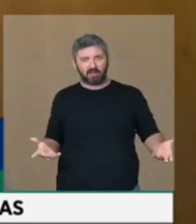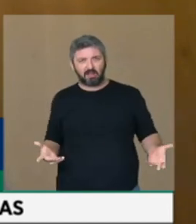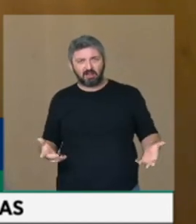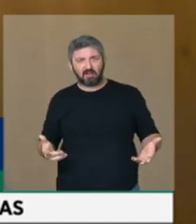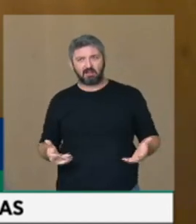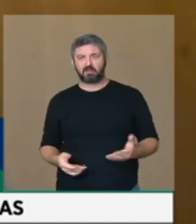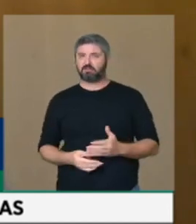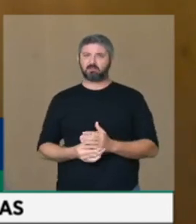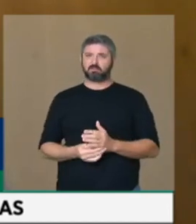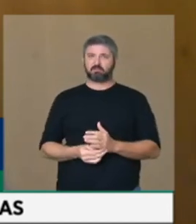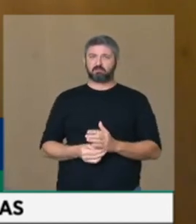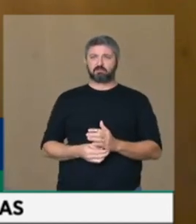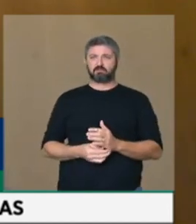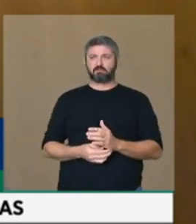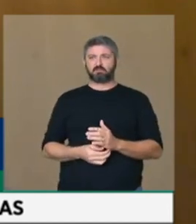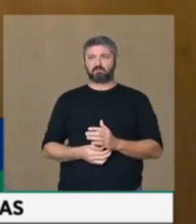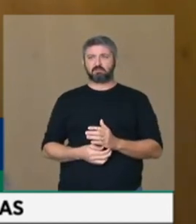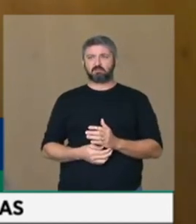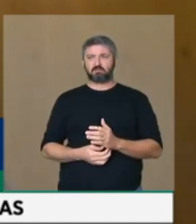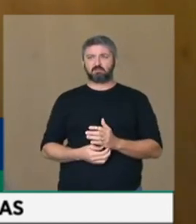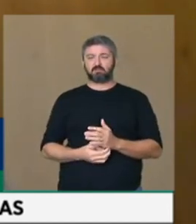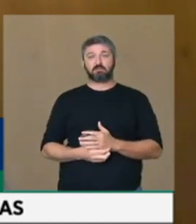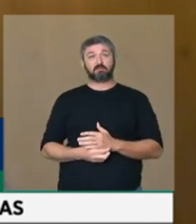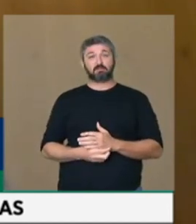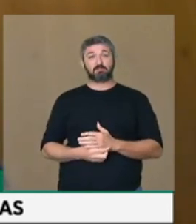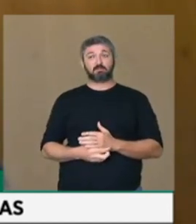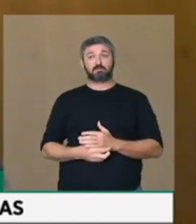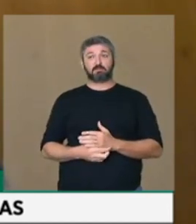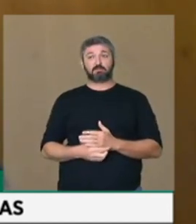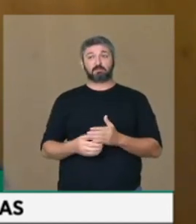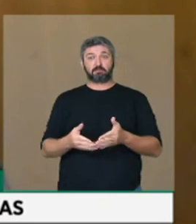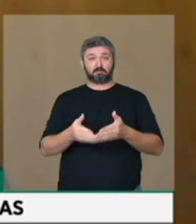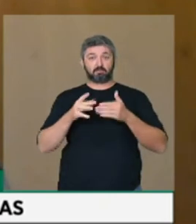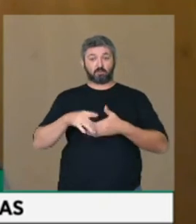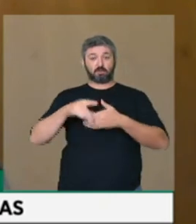EMPRESAS, COMO JÁ HOUVE AQUI ALGUM TEMPO NO PASSADO, EMPRESAS SENDO PRIVATIZADAS